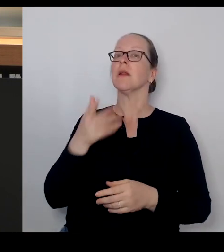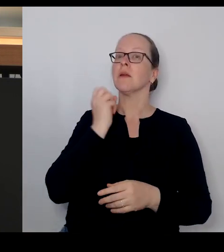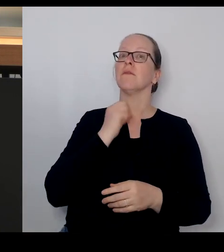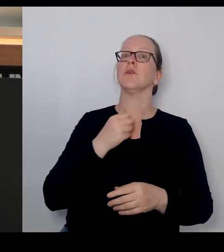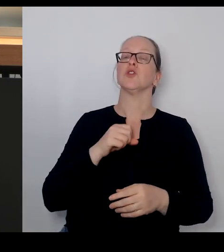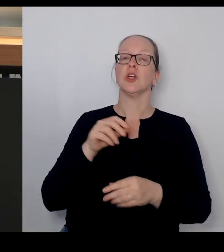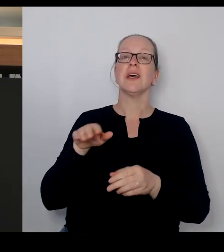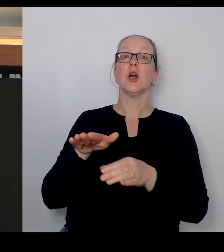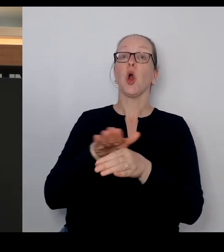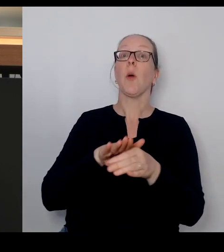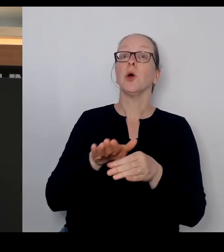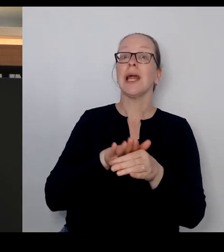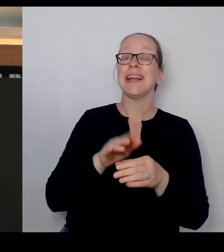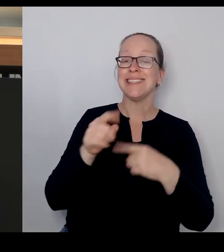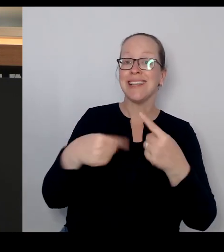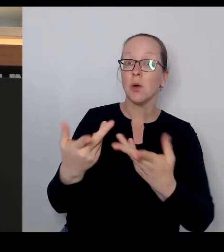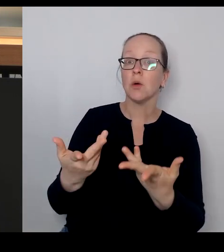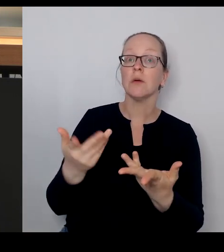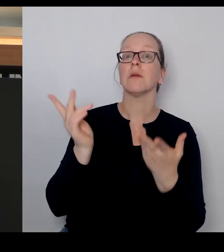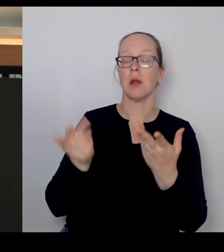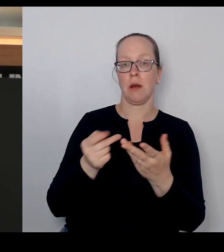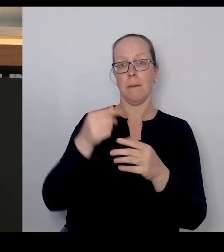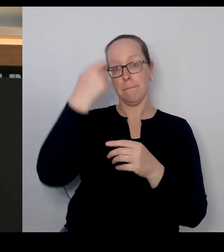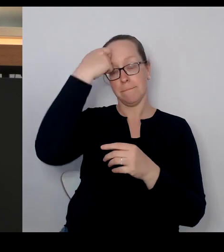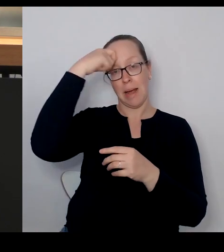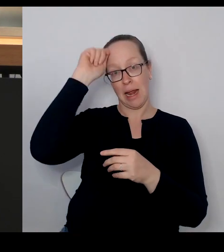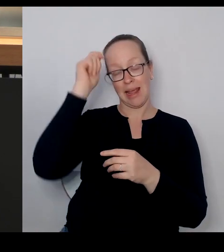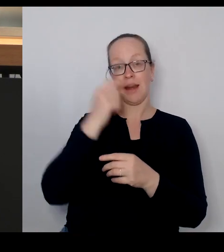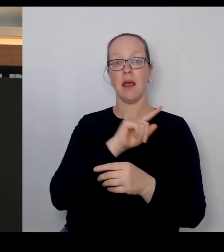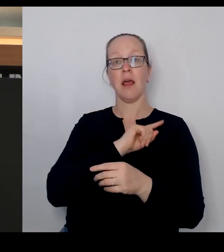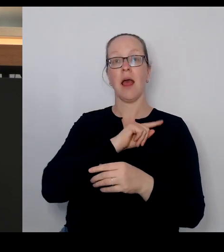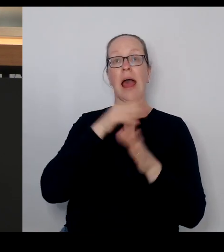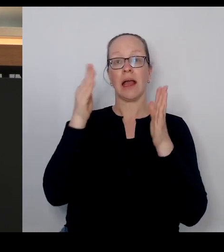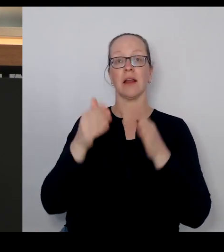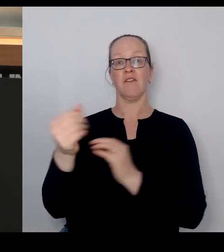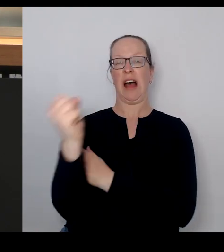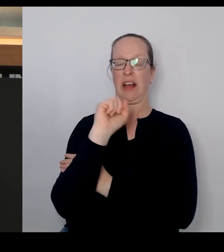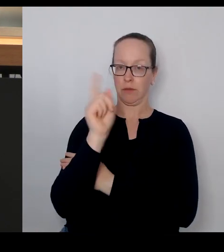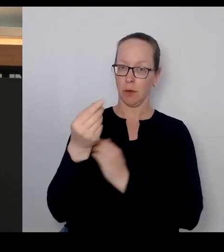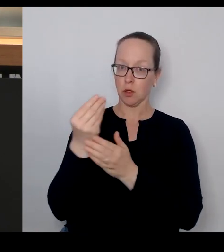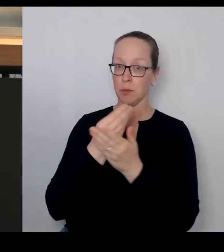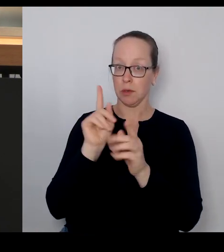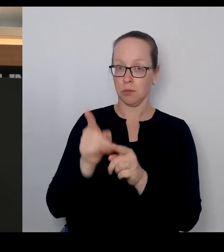eigene Schulen, weil wir reden ja von tausenden Leuten Und wenn da ein Krankenstand herrscht bei den Leuten, müssen wir ja auch